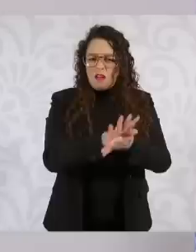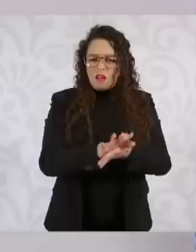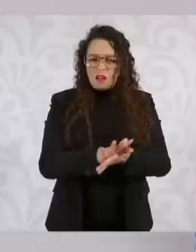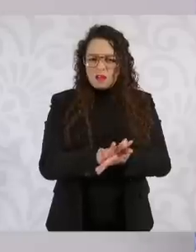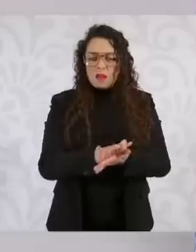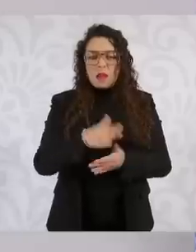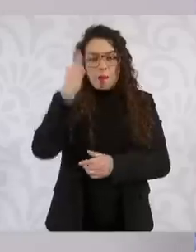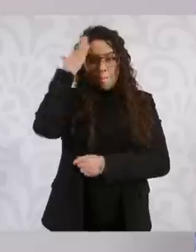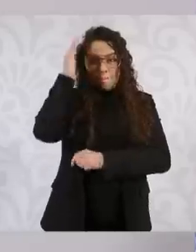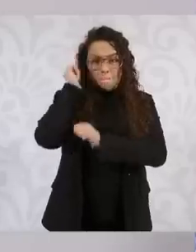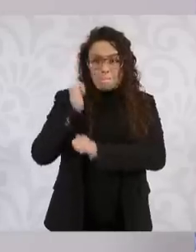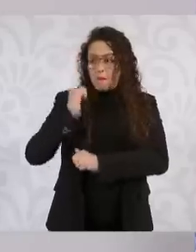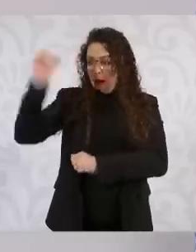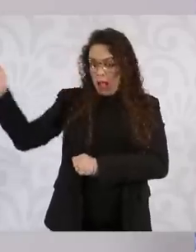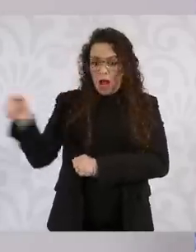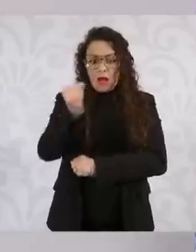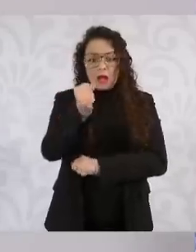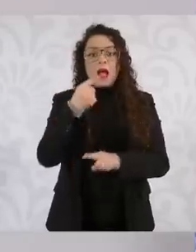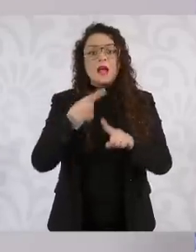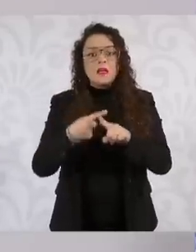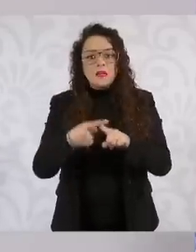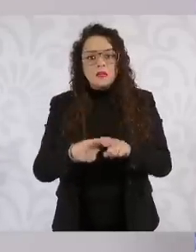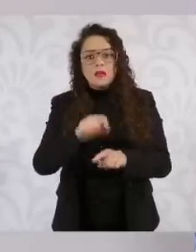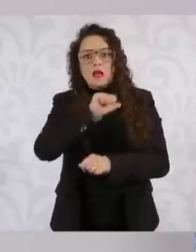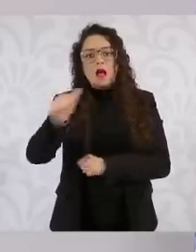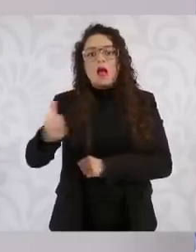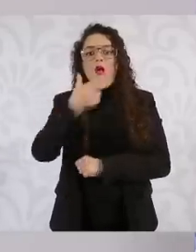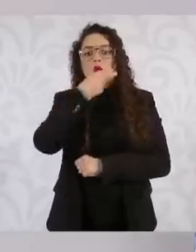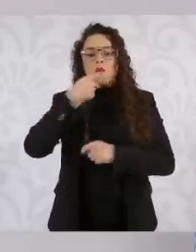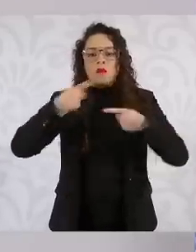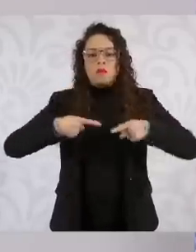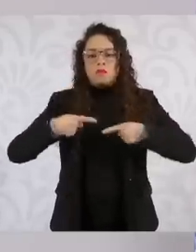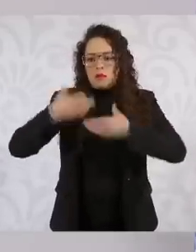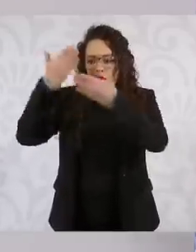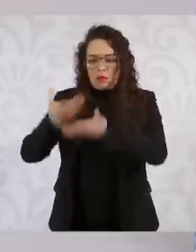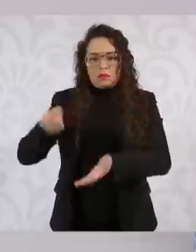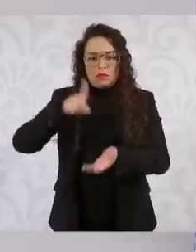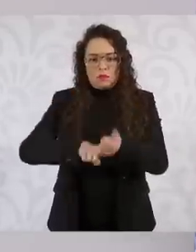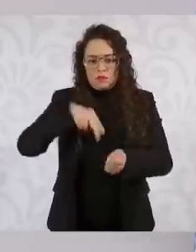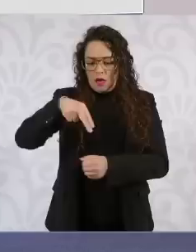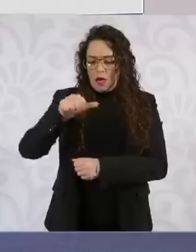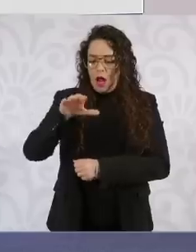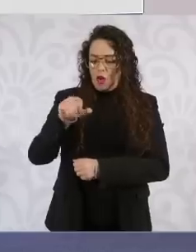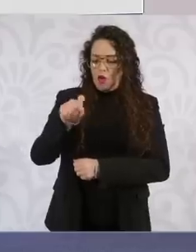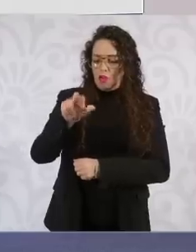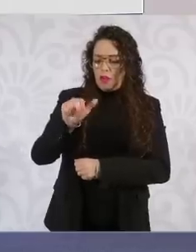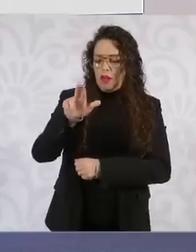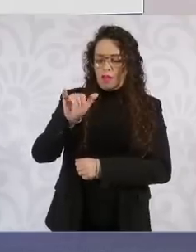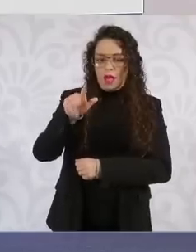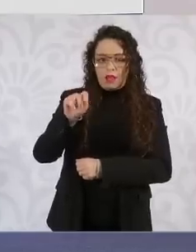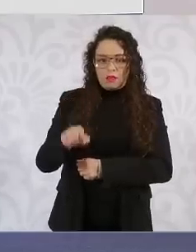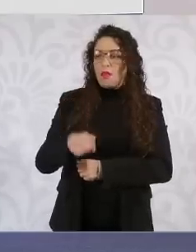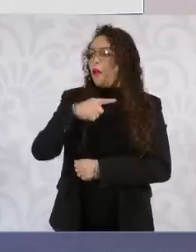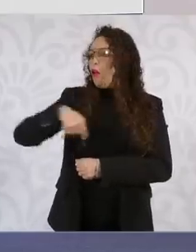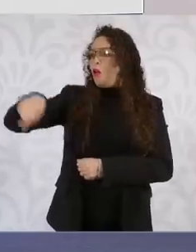narcotraficante así lo dije ayer me dij Cómo dice eso la presidenta bueno vean lo que dice